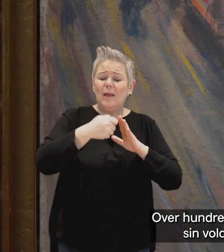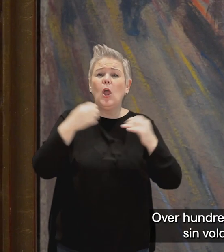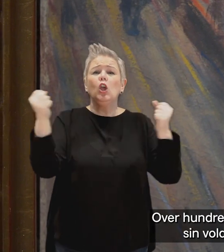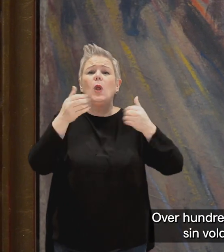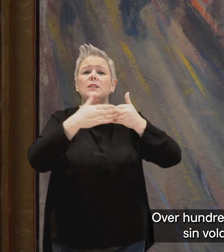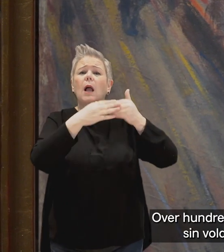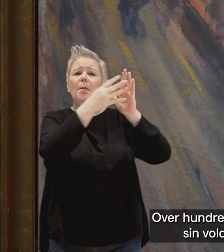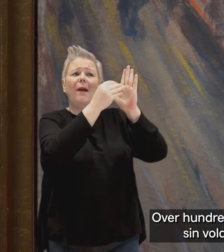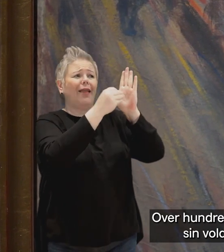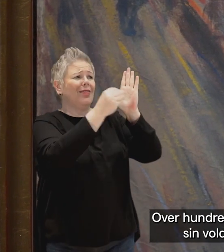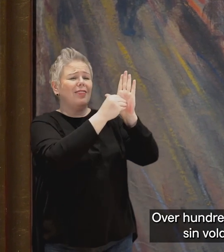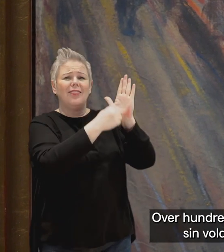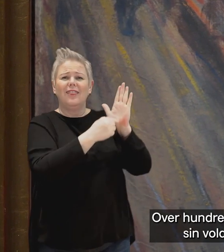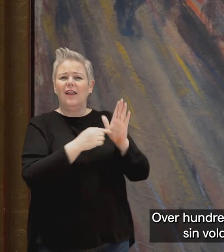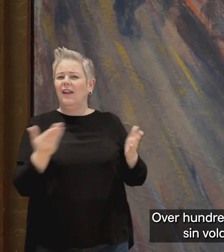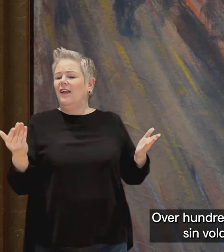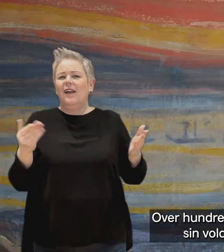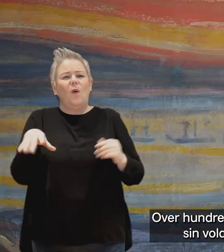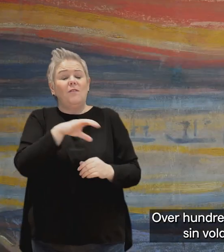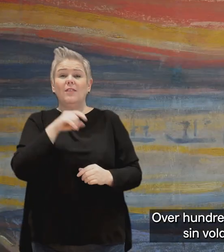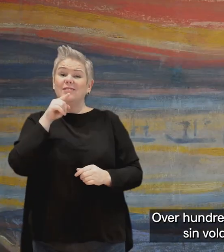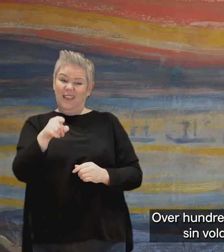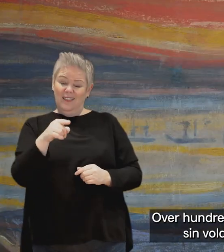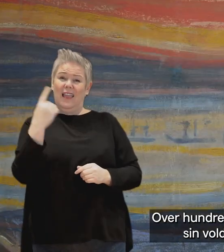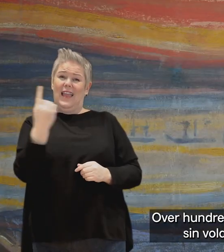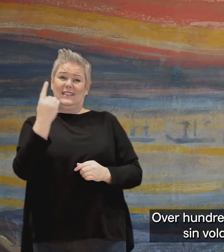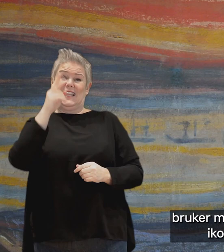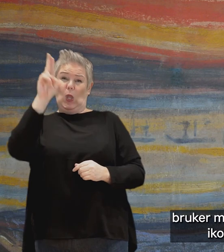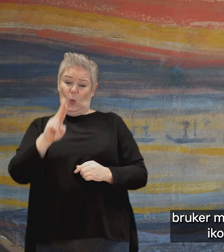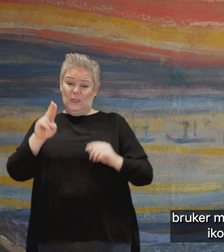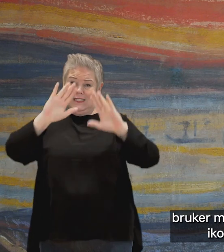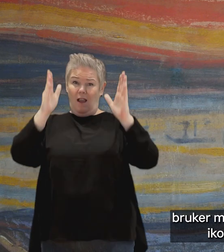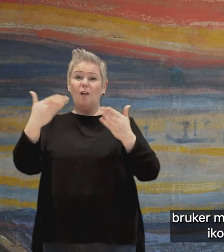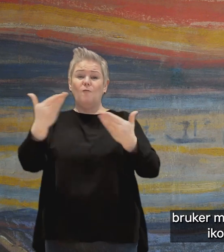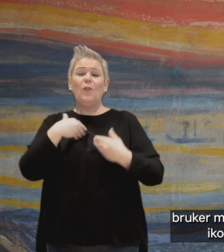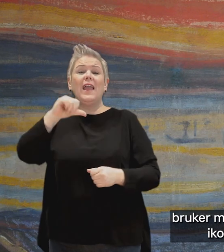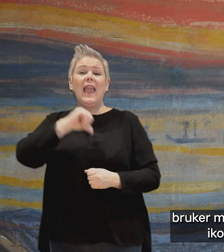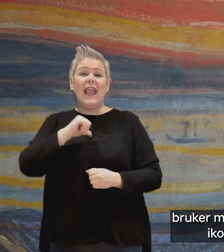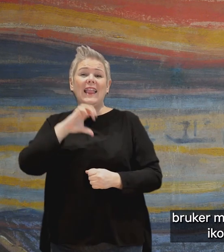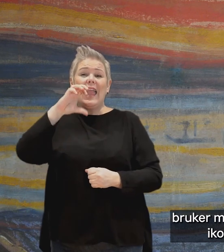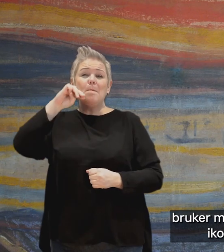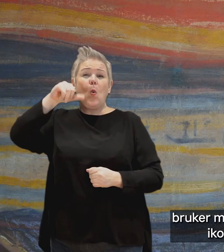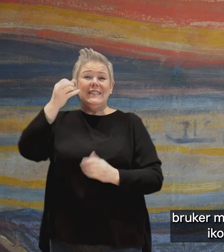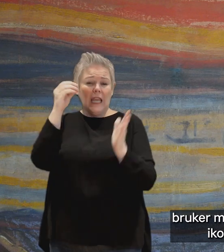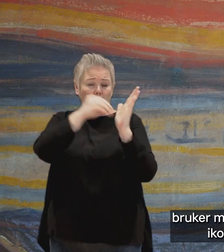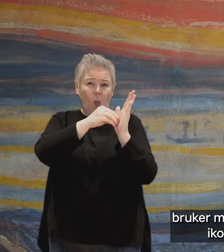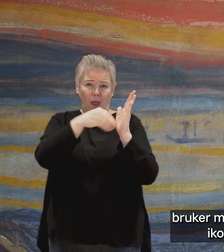Over hundre år etter at Munch hadde sin voldsomme opplevelse, bruker millioner av mennesker ikonet han skapte,